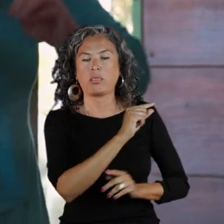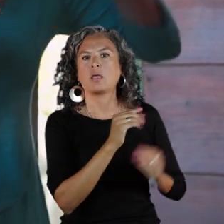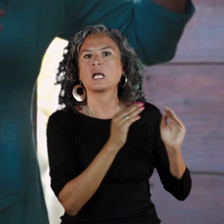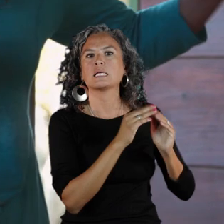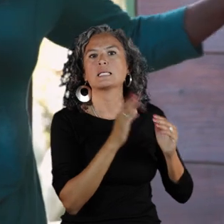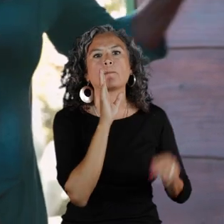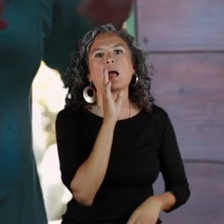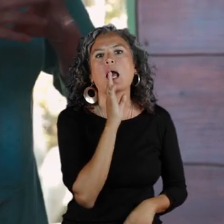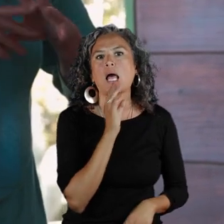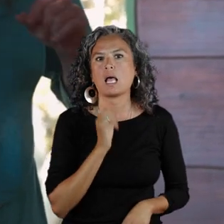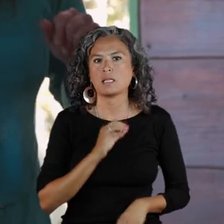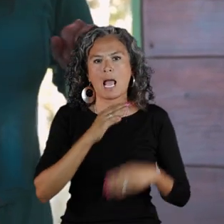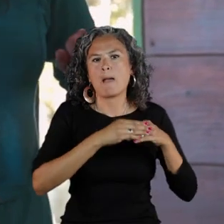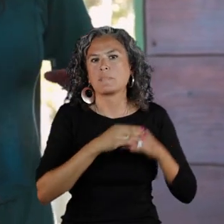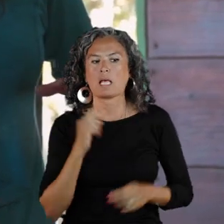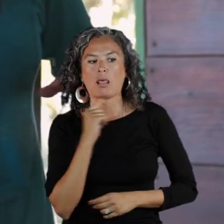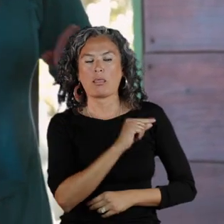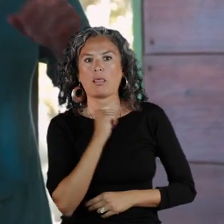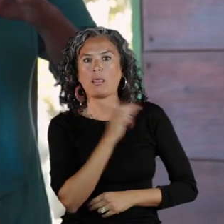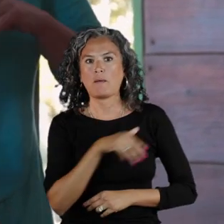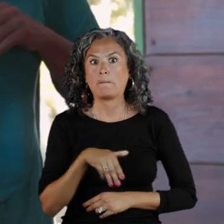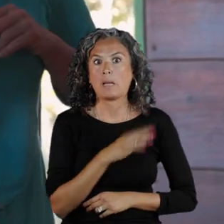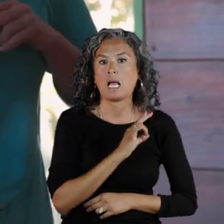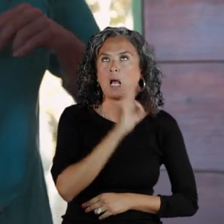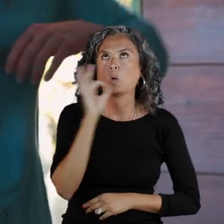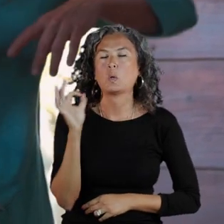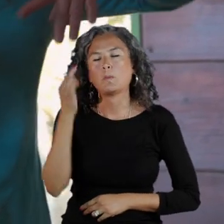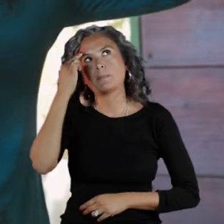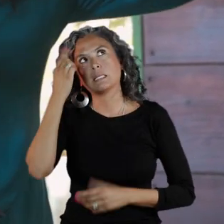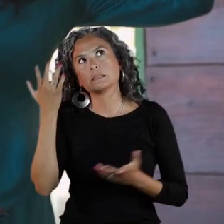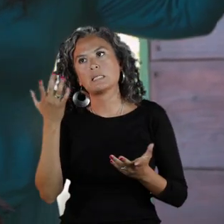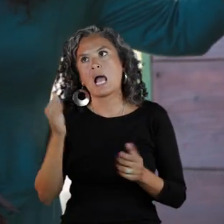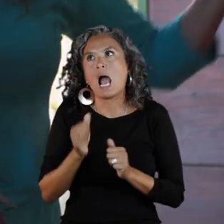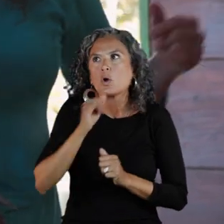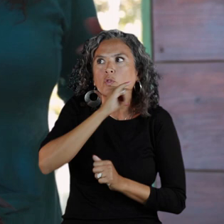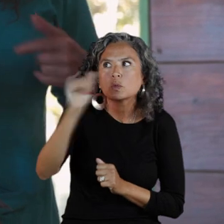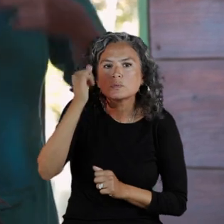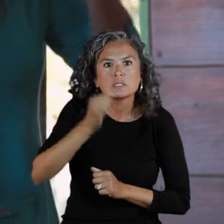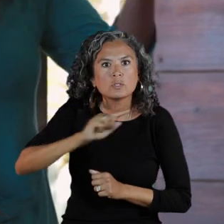Se va la casa de la madre, de una amiga, piensa en hacer una denuncia, piensa